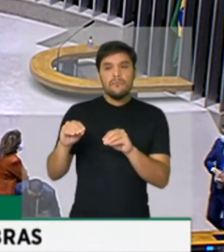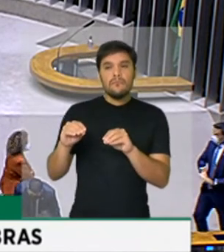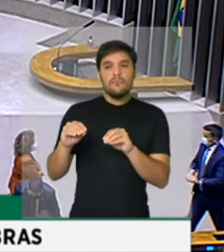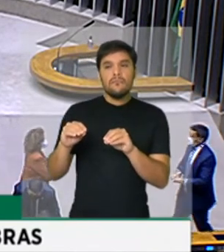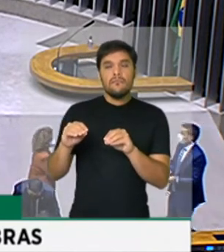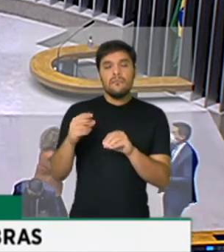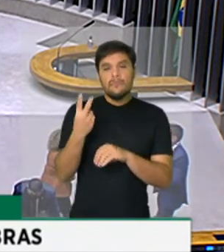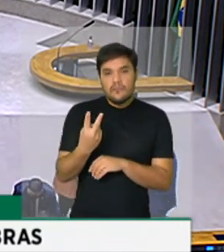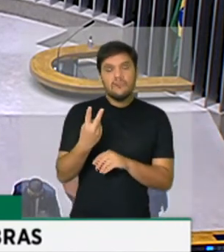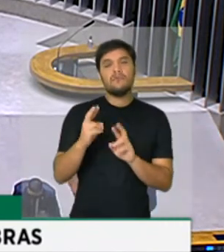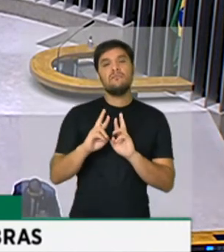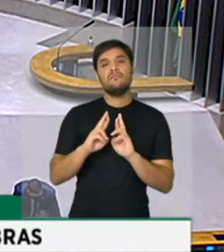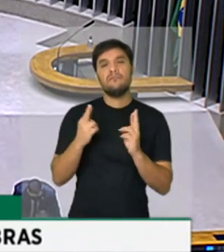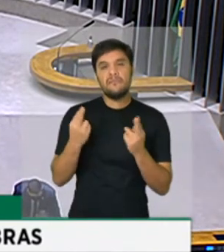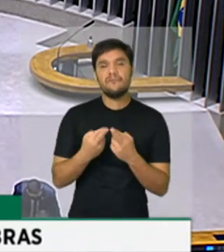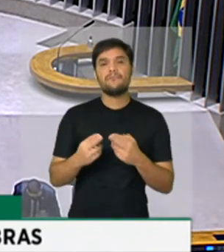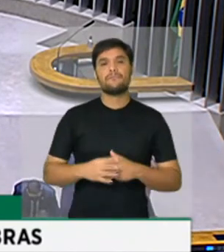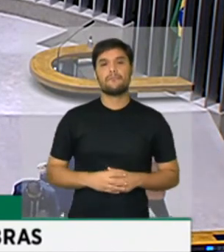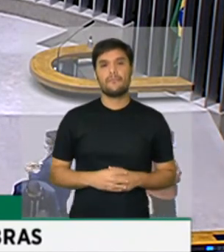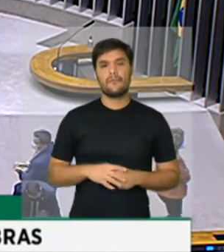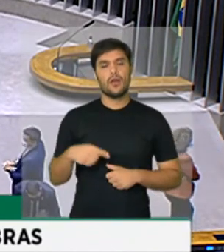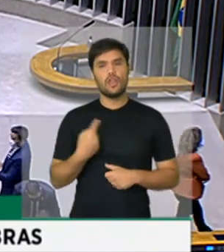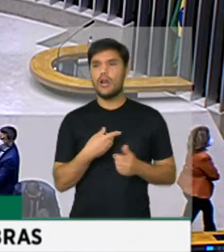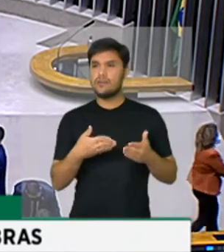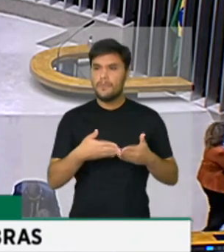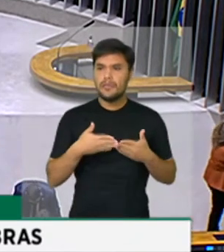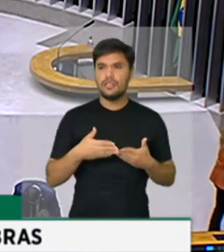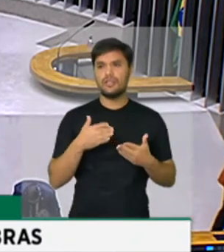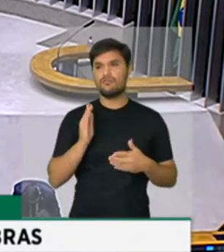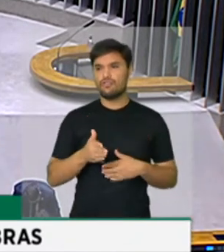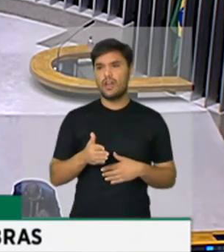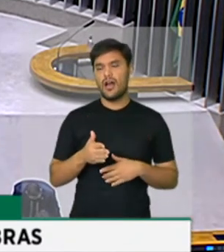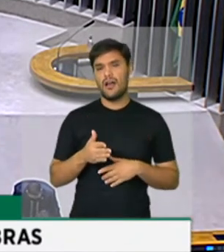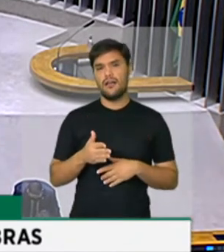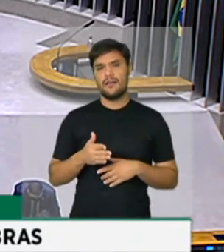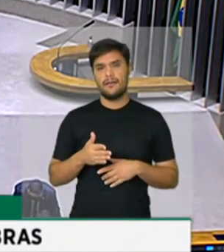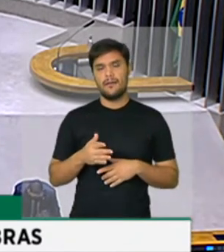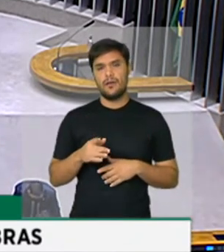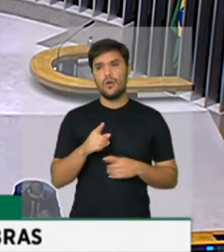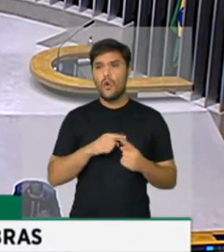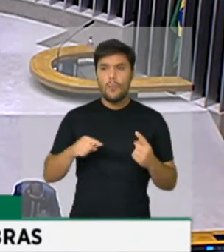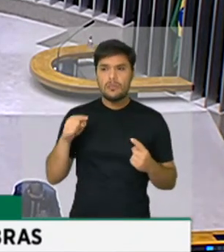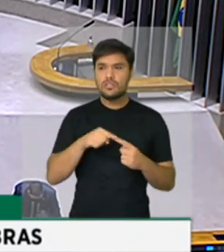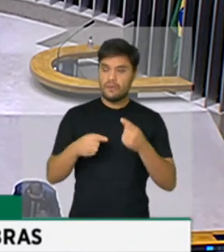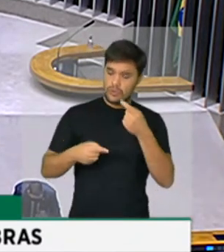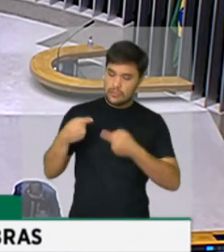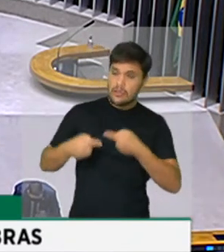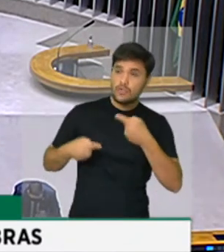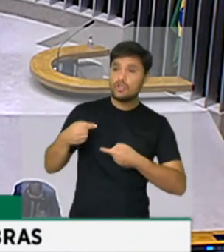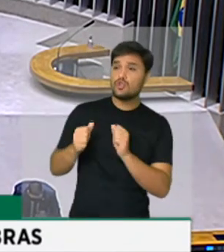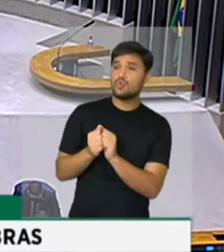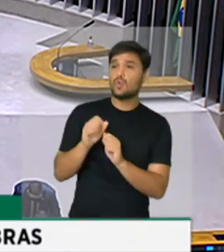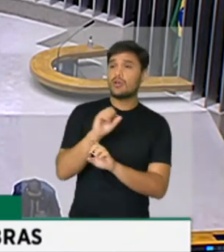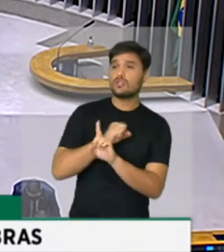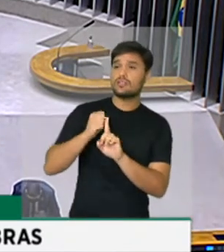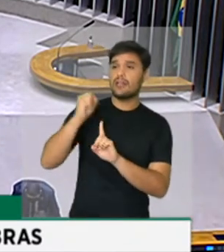DEPUTADO ODAIR. DEPUTADO BOHN GASS, POR FAVOR. [DEP. BOHN GASS]: NÓS